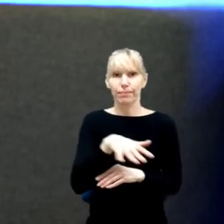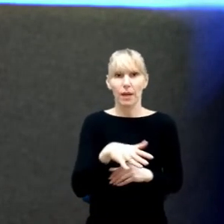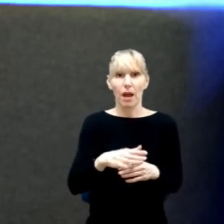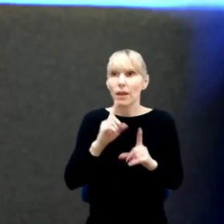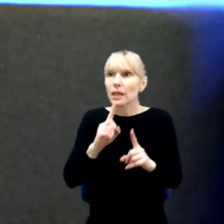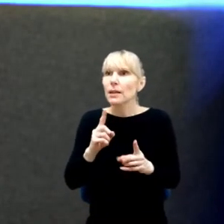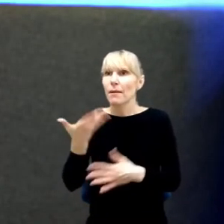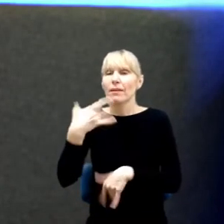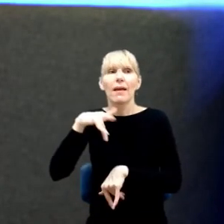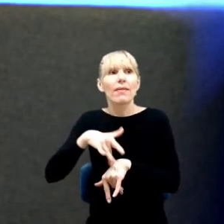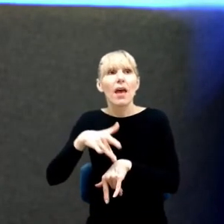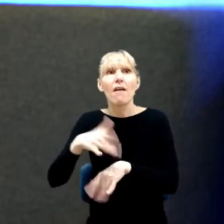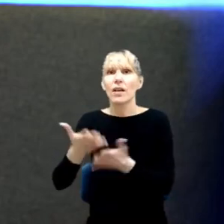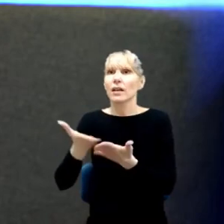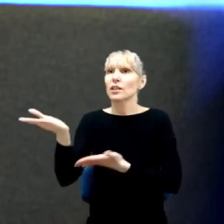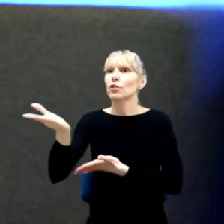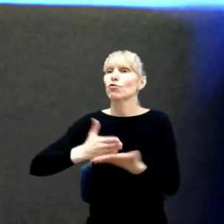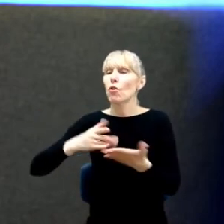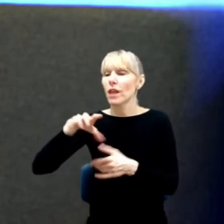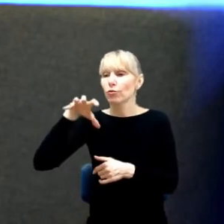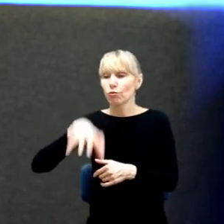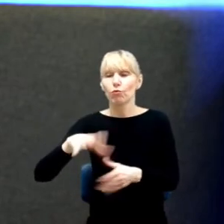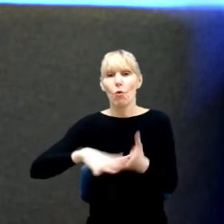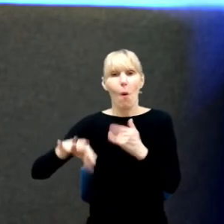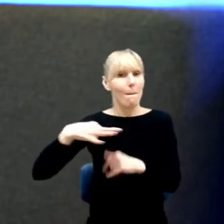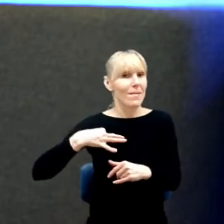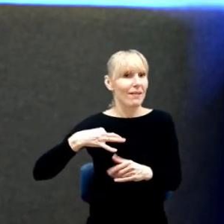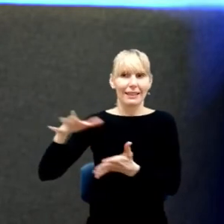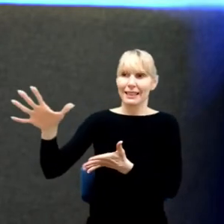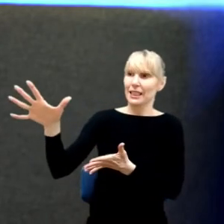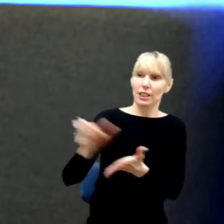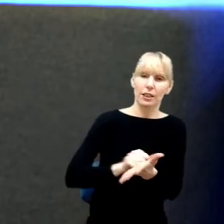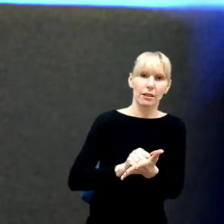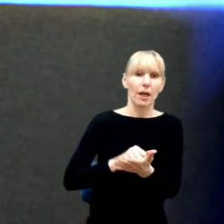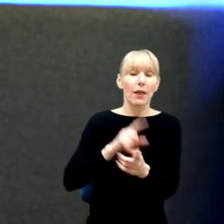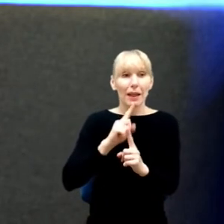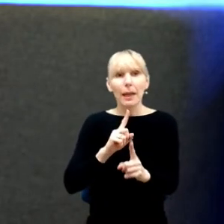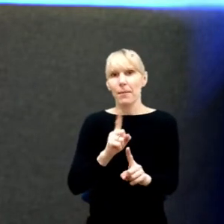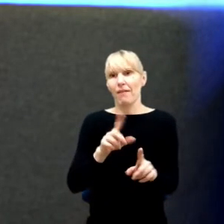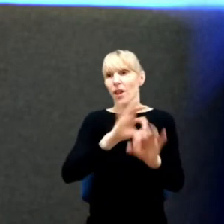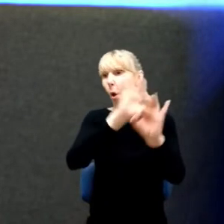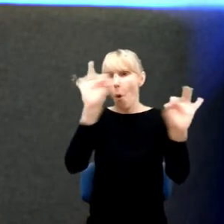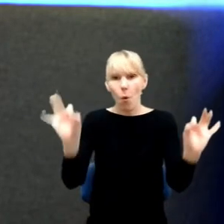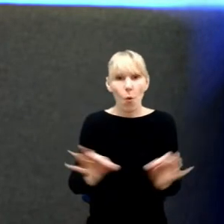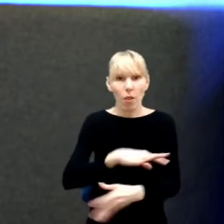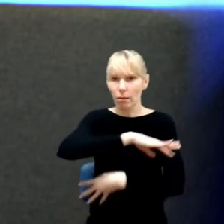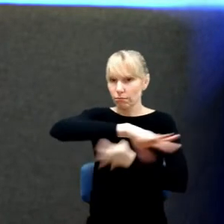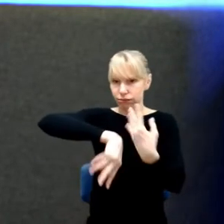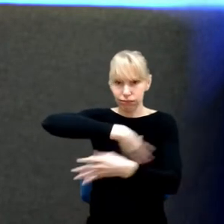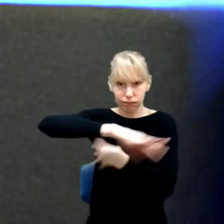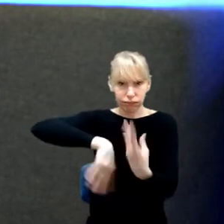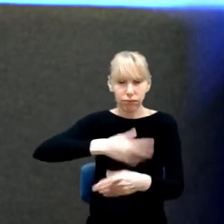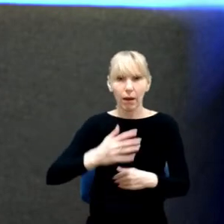W związku z tym ogólny bałagan i teraz powiem tak, co może być takim...